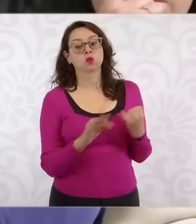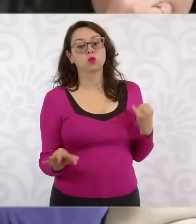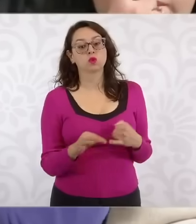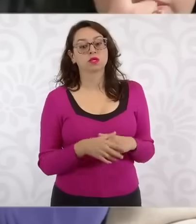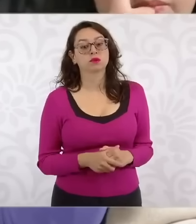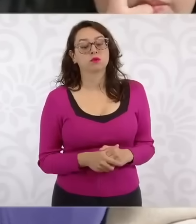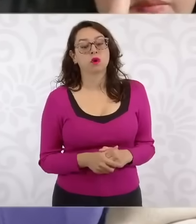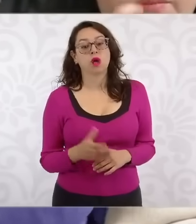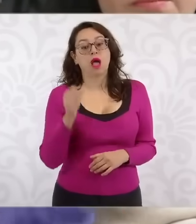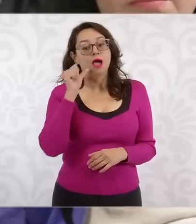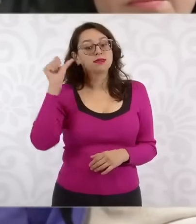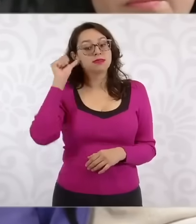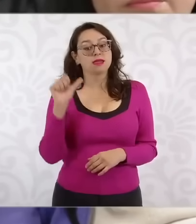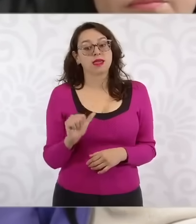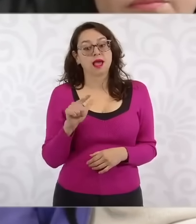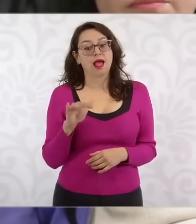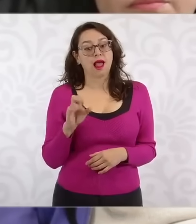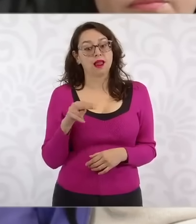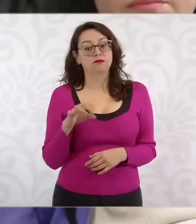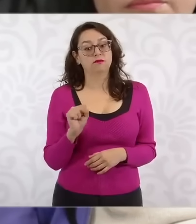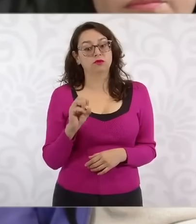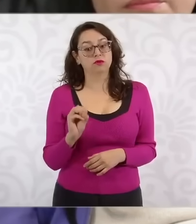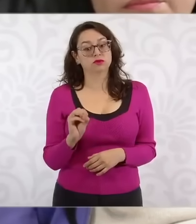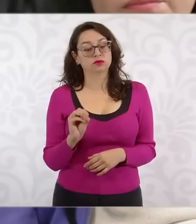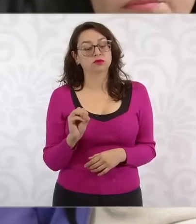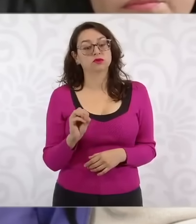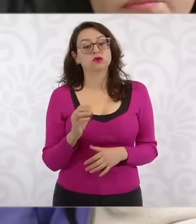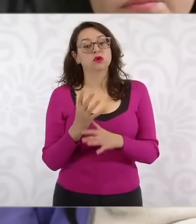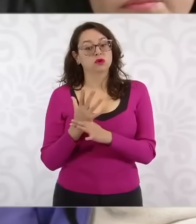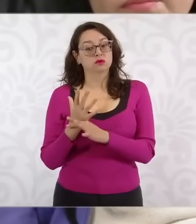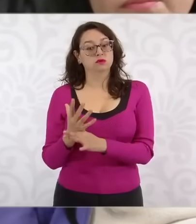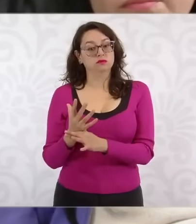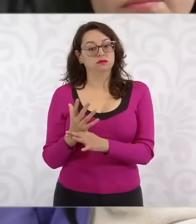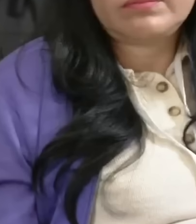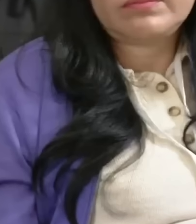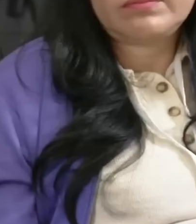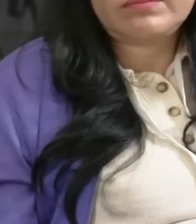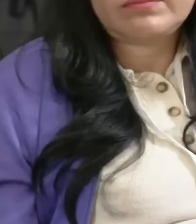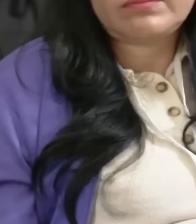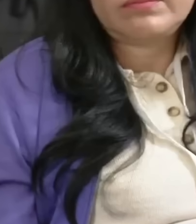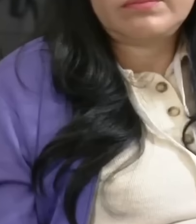Ramírez estuvo platicando precisamente de pues de esta falta de votos por parte de la coalición del